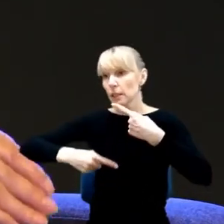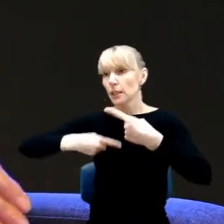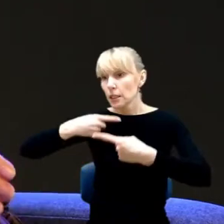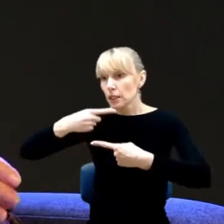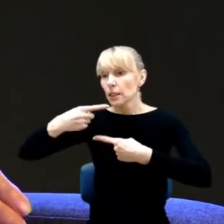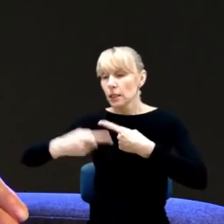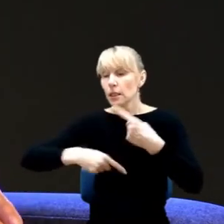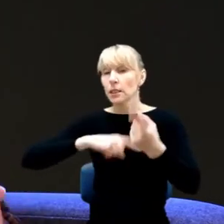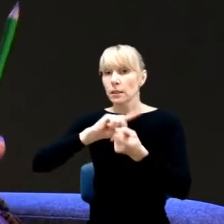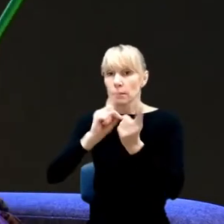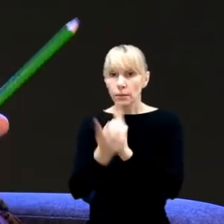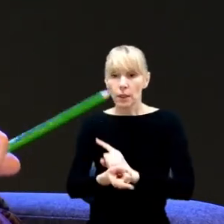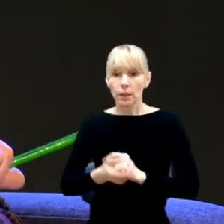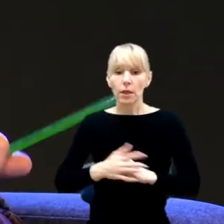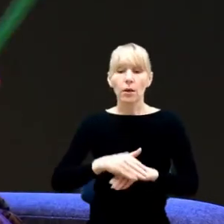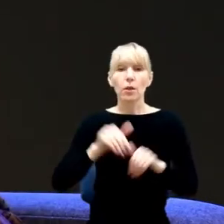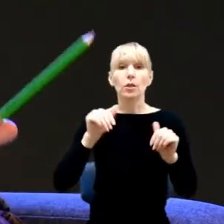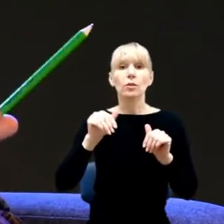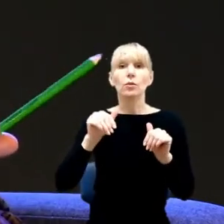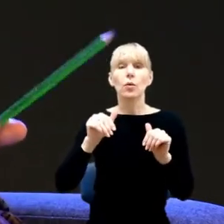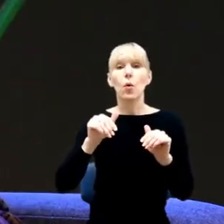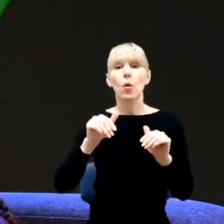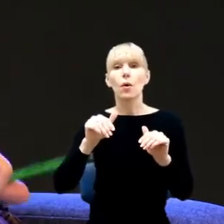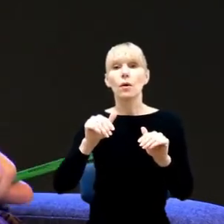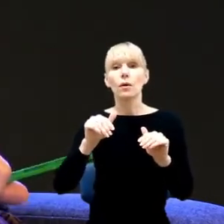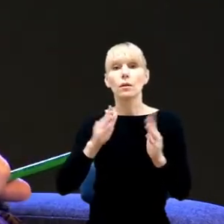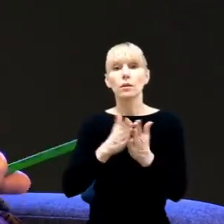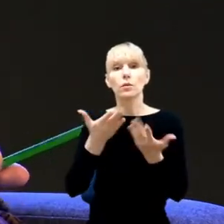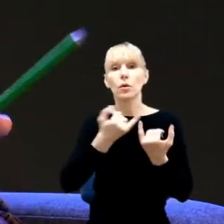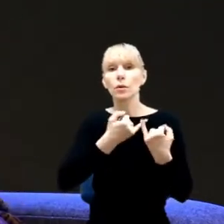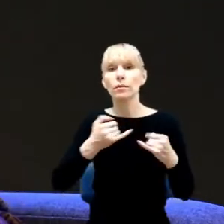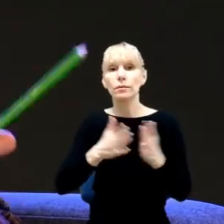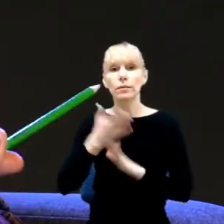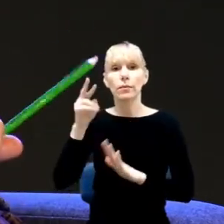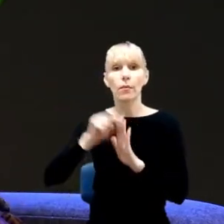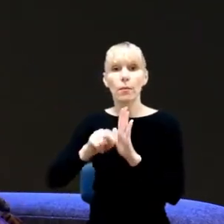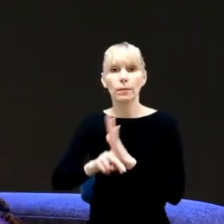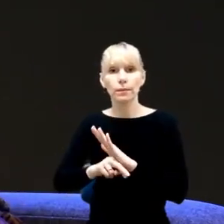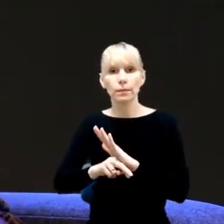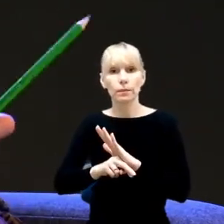możliwości istnieją, same procedury biurokratyczne,